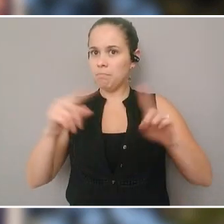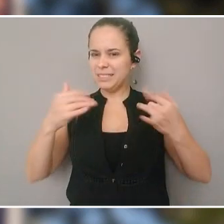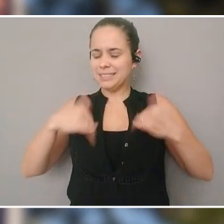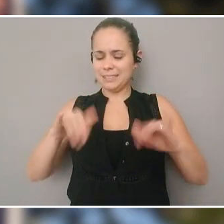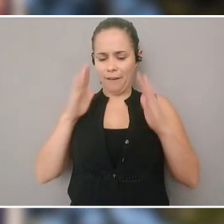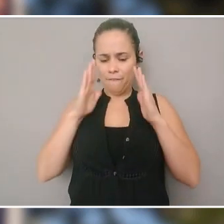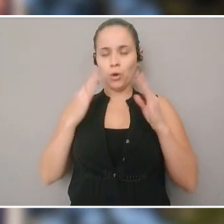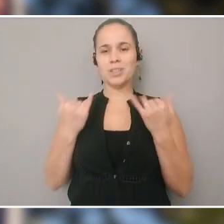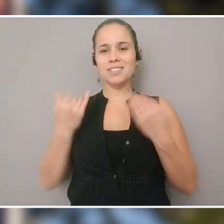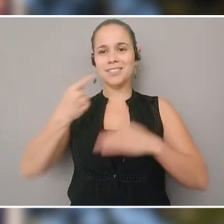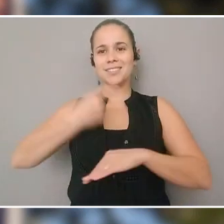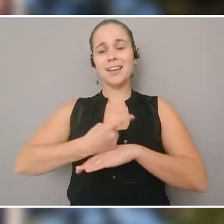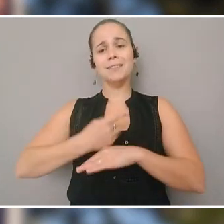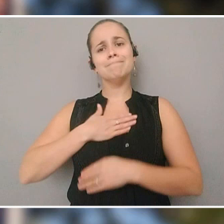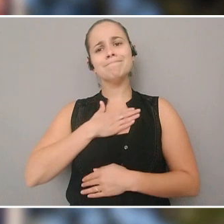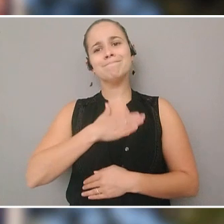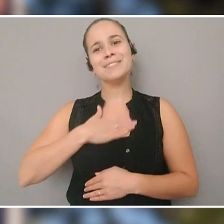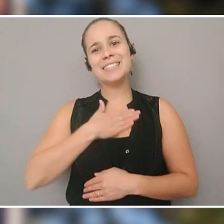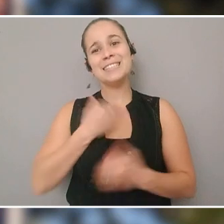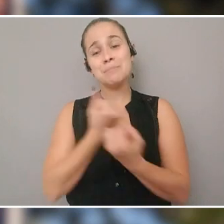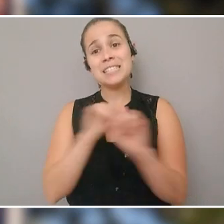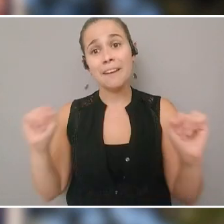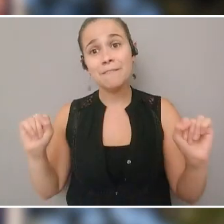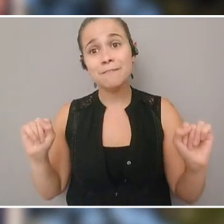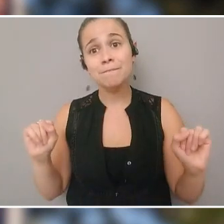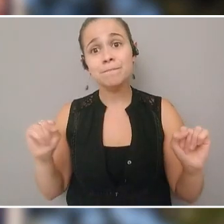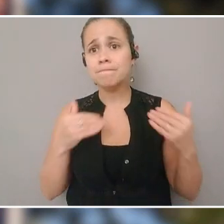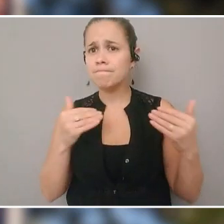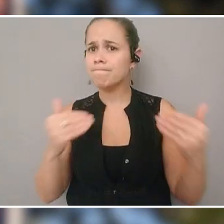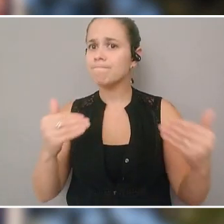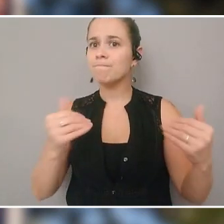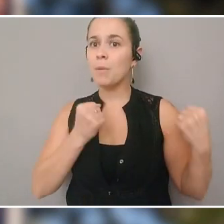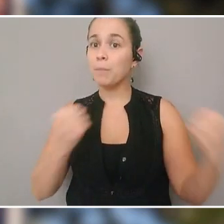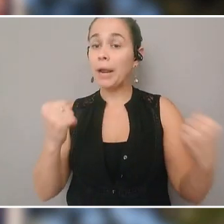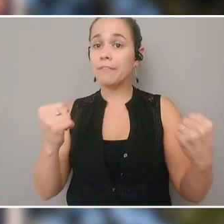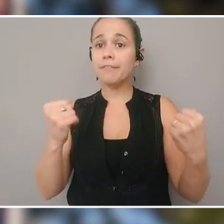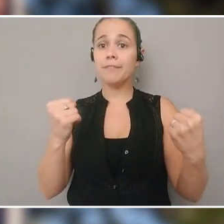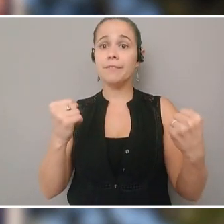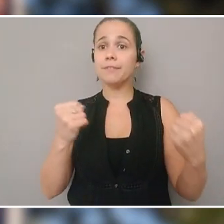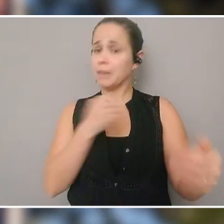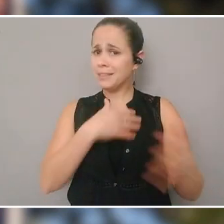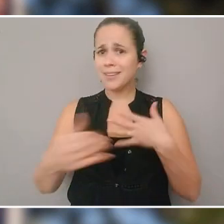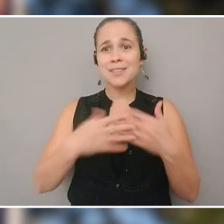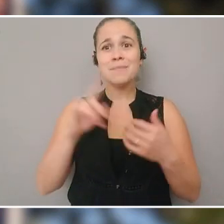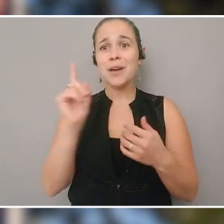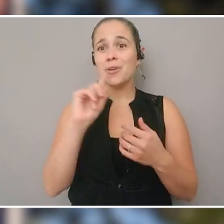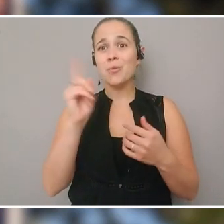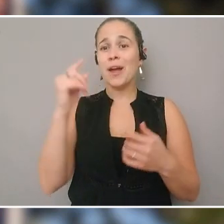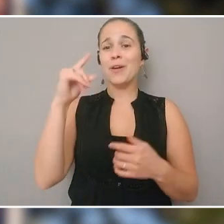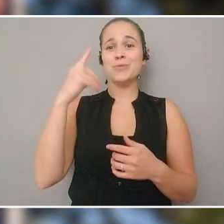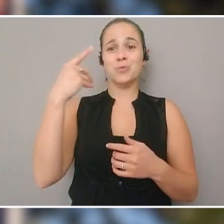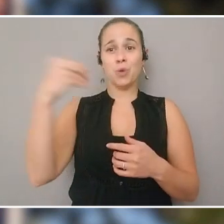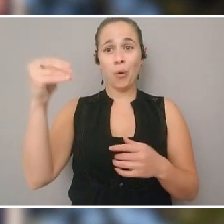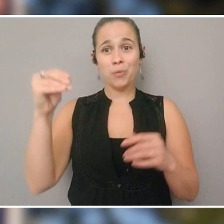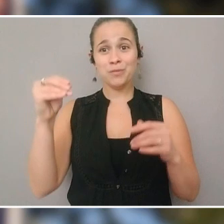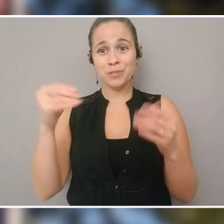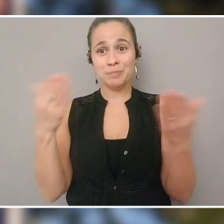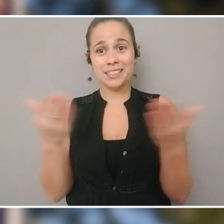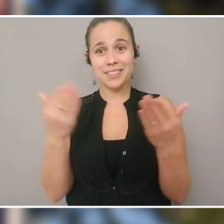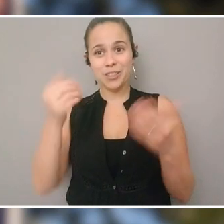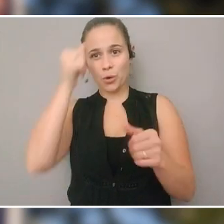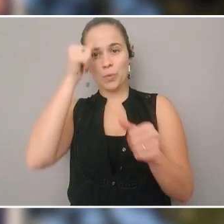Esten seguros, séan valientes, no importa dónde estén.